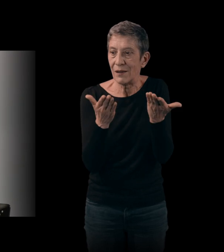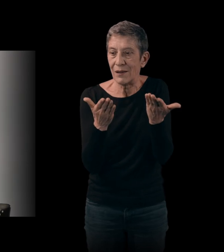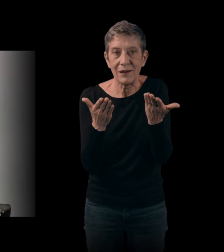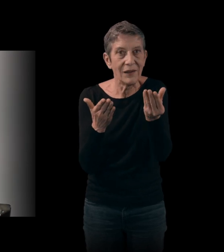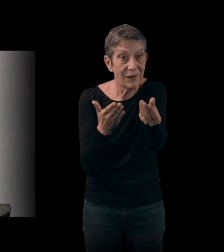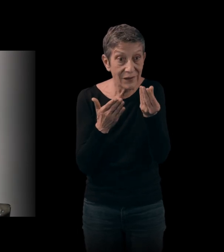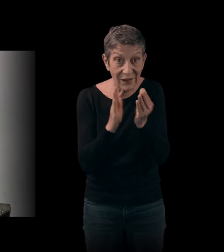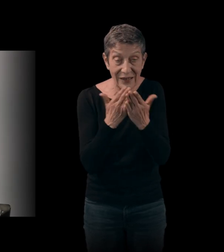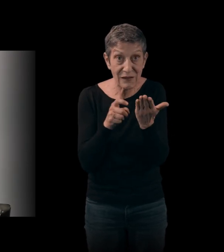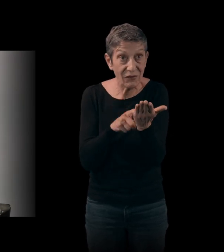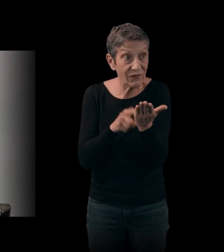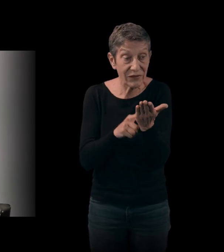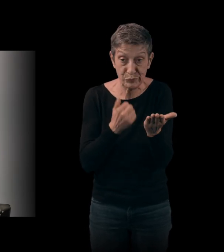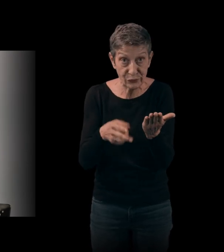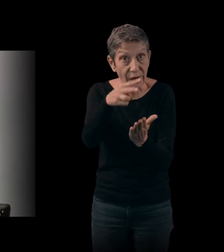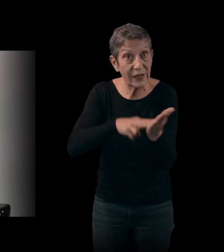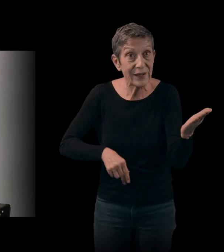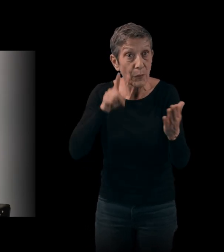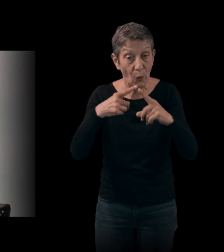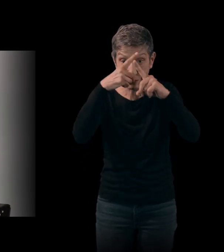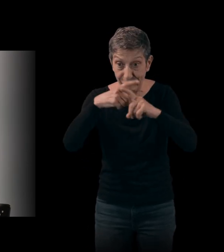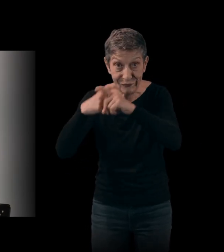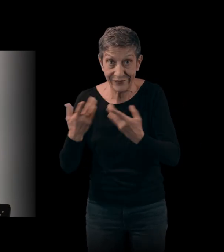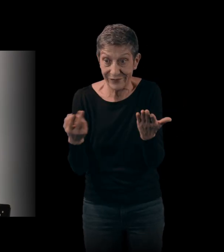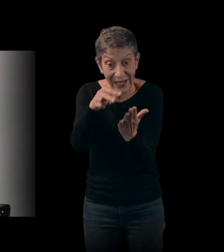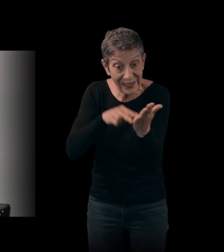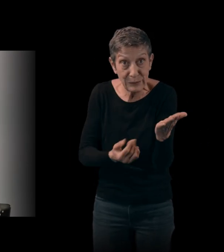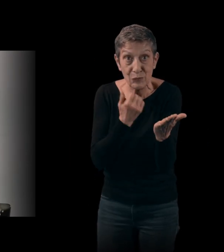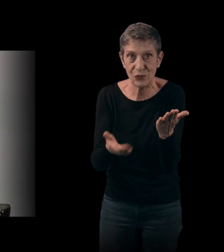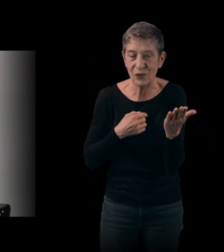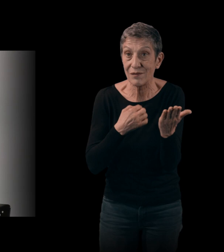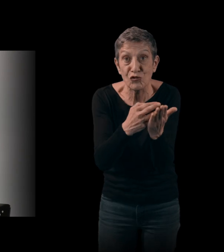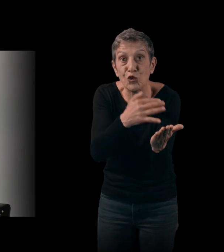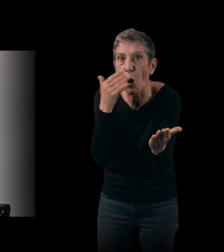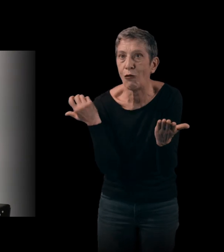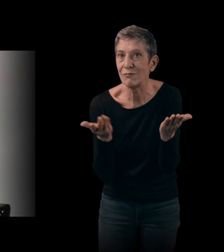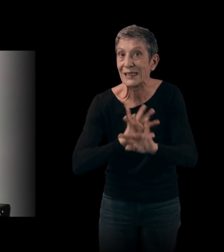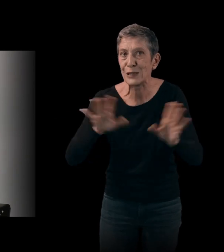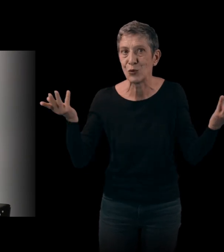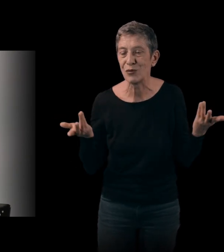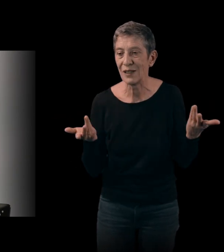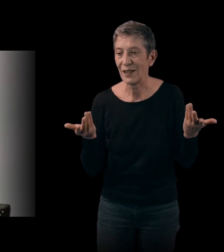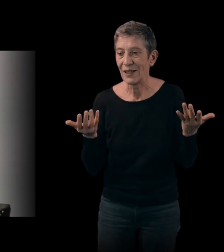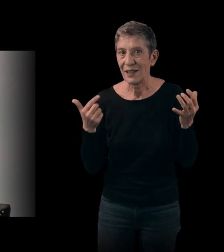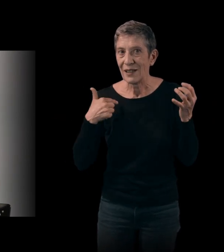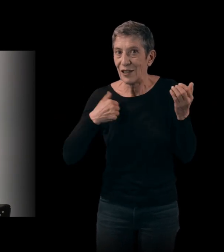parce que je ne lis pas le vietnamien, mais que je ne peux que sentir. J'essaye aussi de comprendre ce livre sans pouvoir le lire.